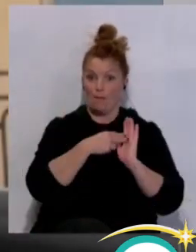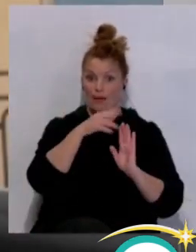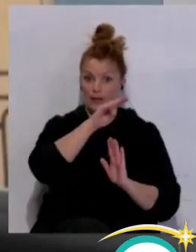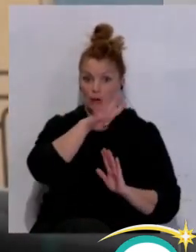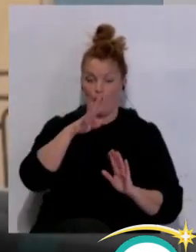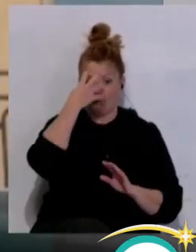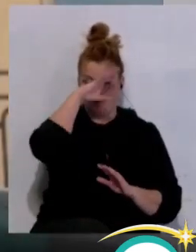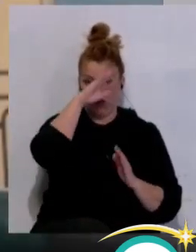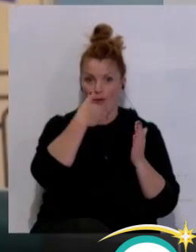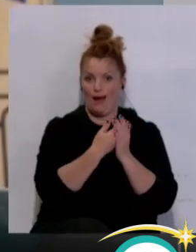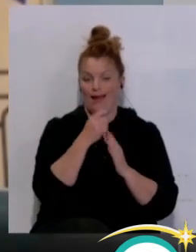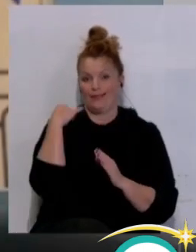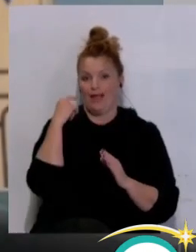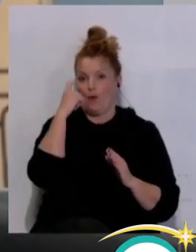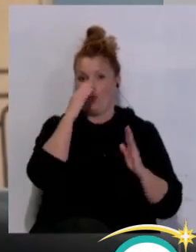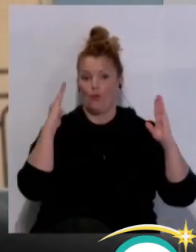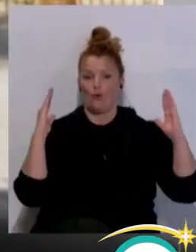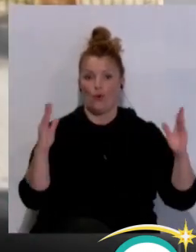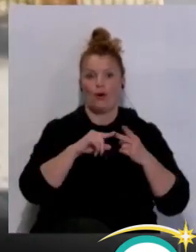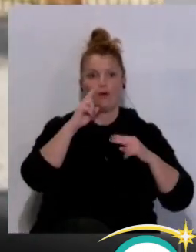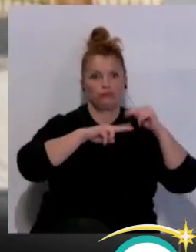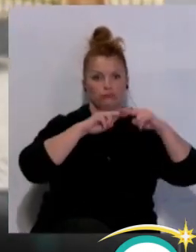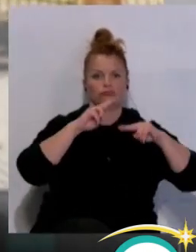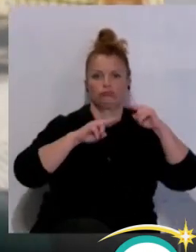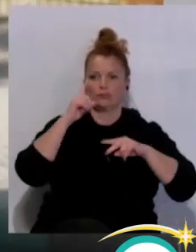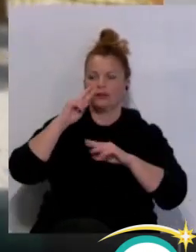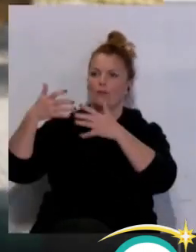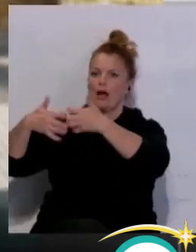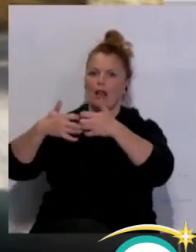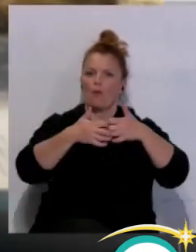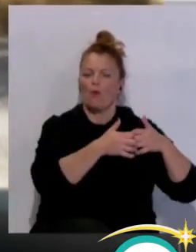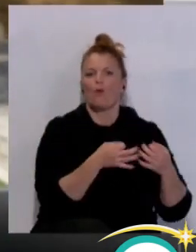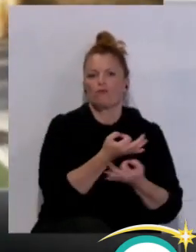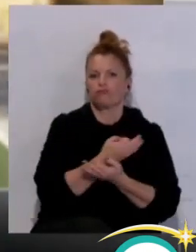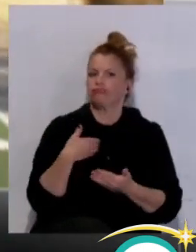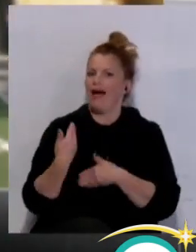un avance significativo la las obras y vamos a ver las máquinas ya funcionando y y bueno lo lo